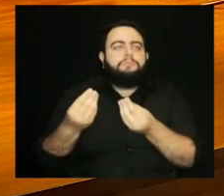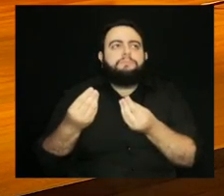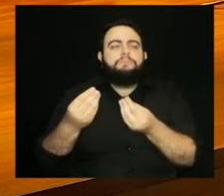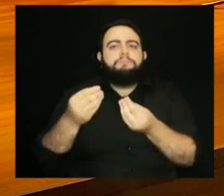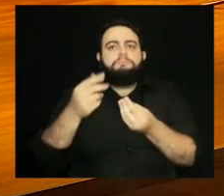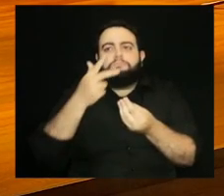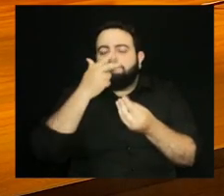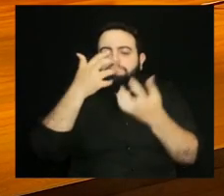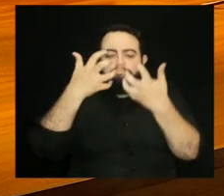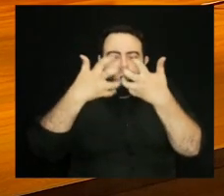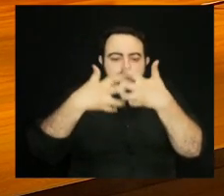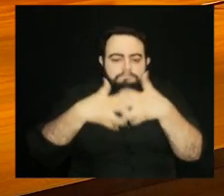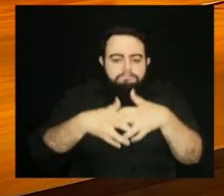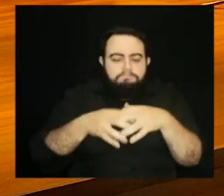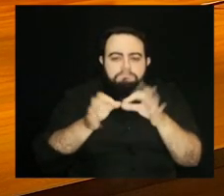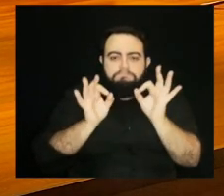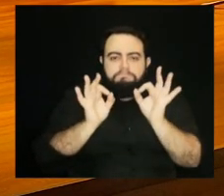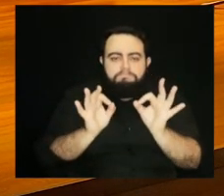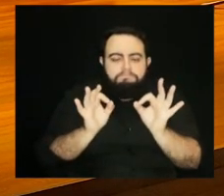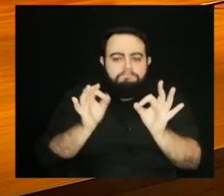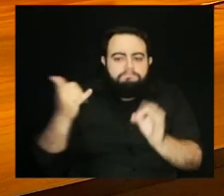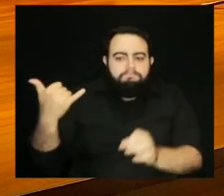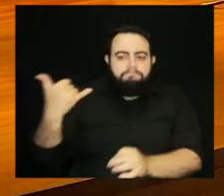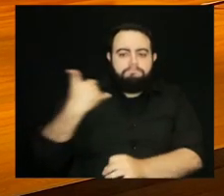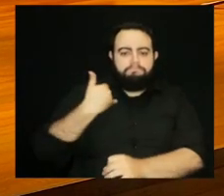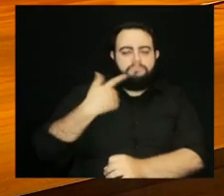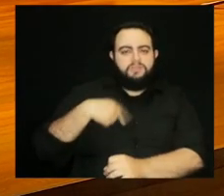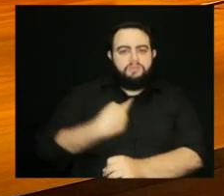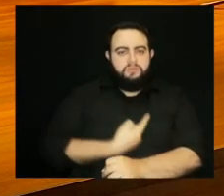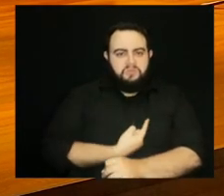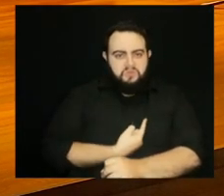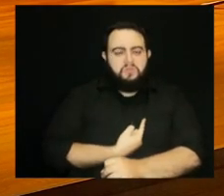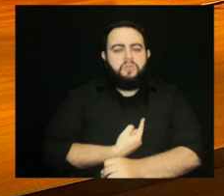encaixam muito no nosso ouvido ocidental e que são completamente